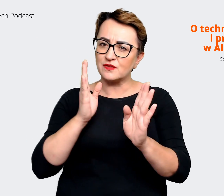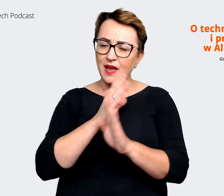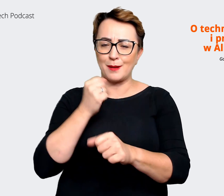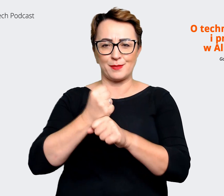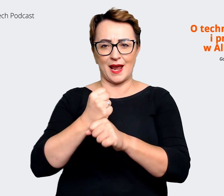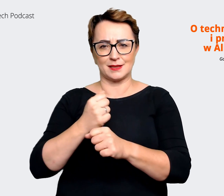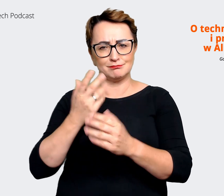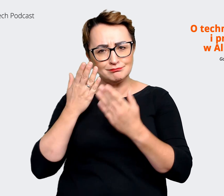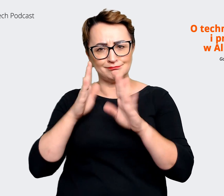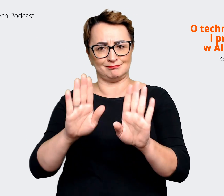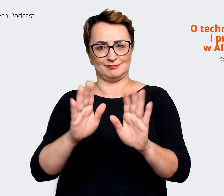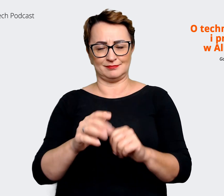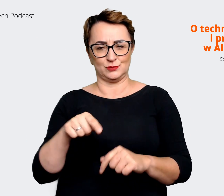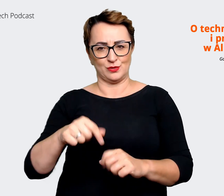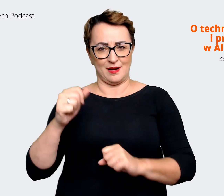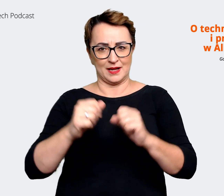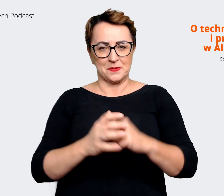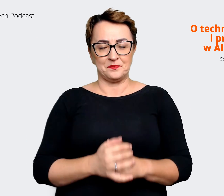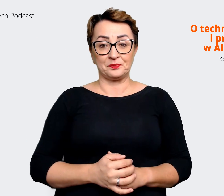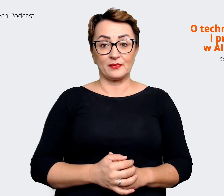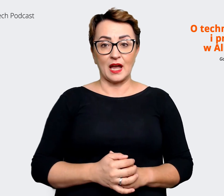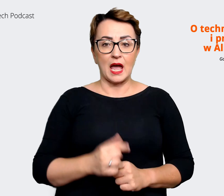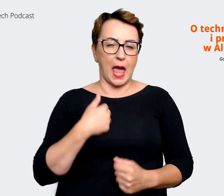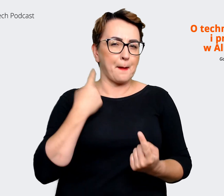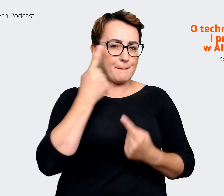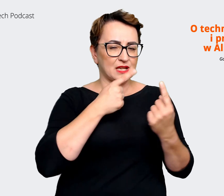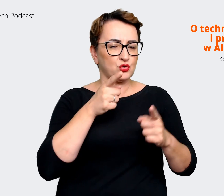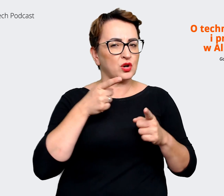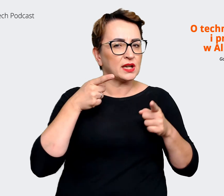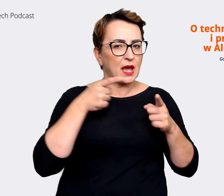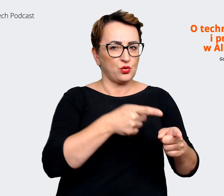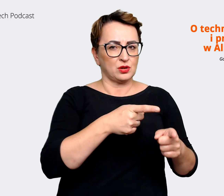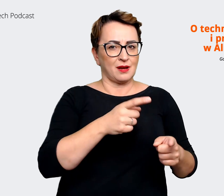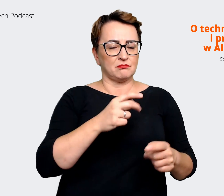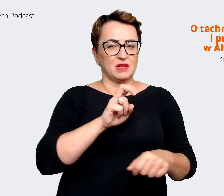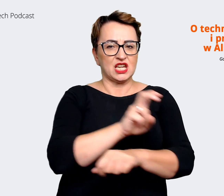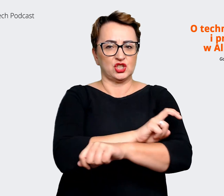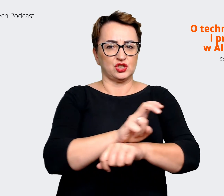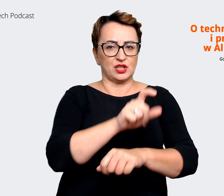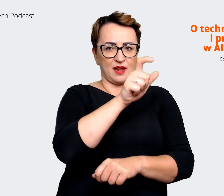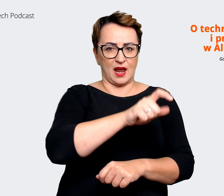Mariusz: Myślę, że to ukierunkowanie na inżynierię. Generalnie cała Grupa jest bardzo